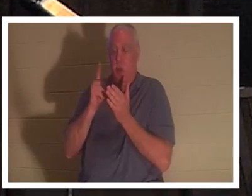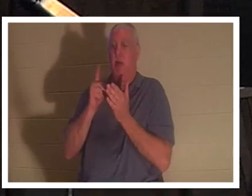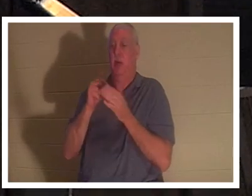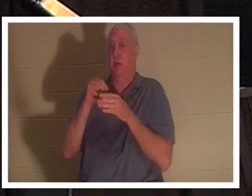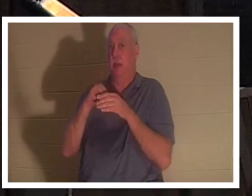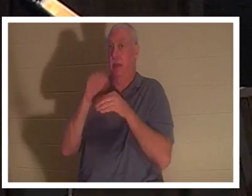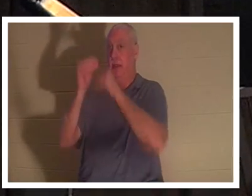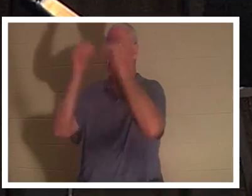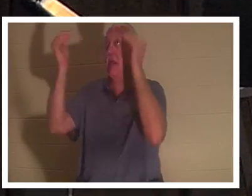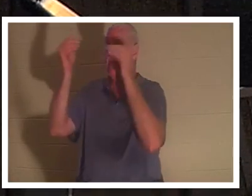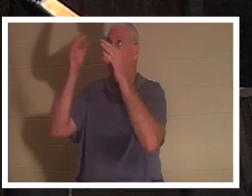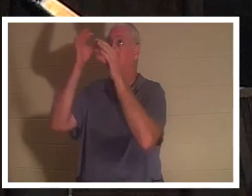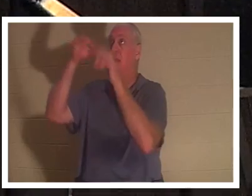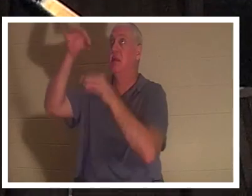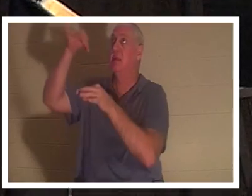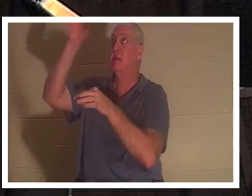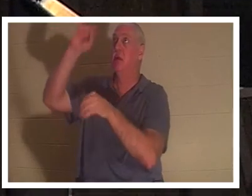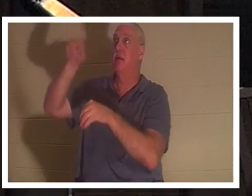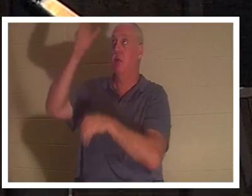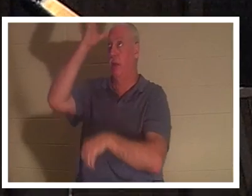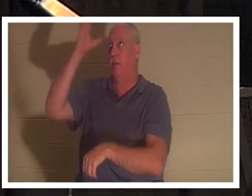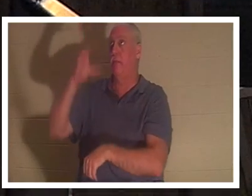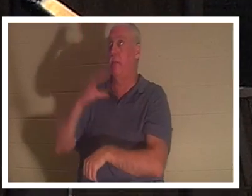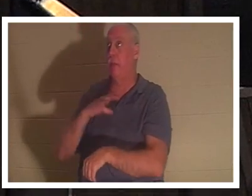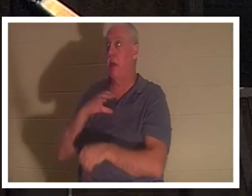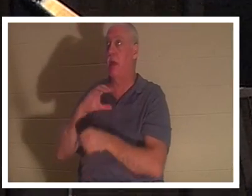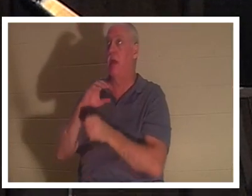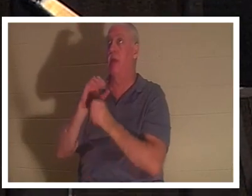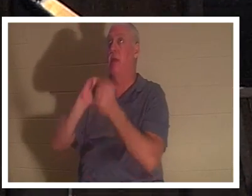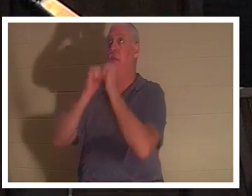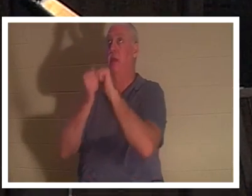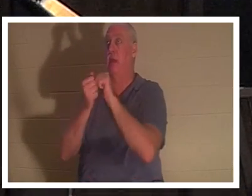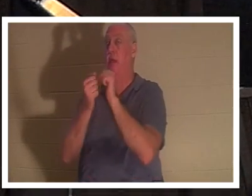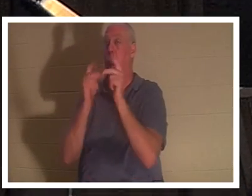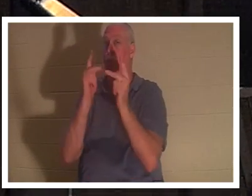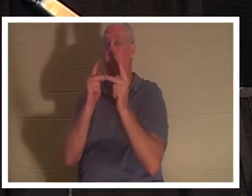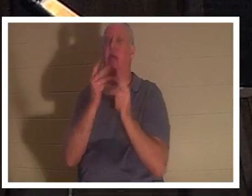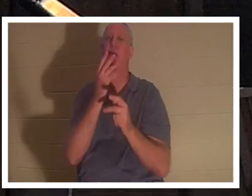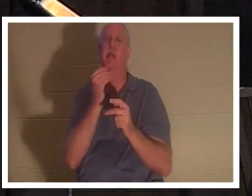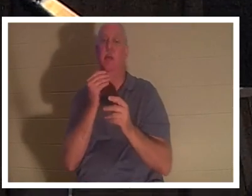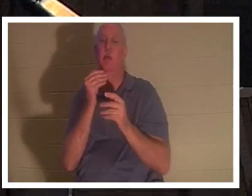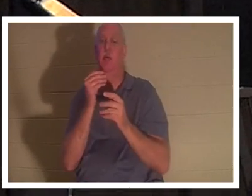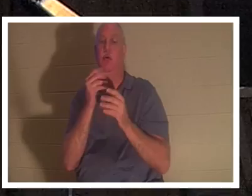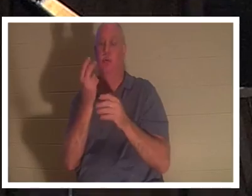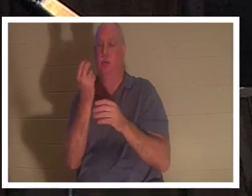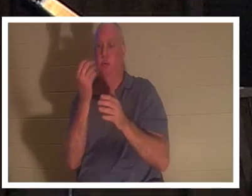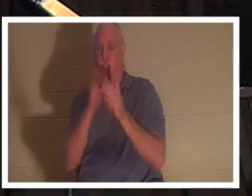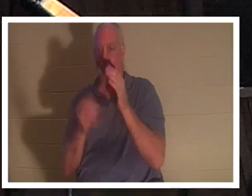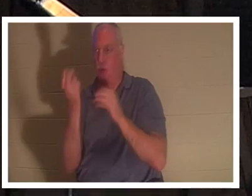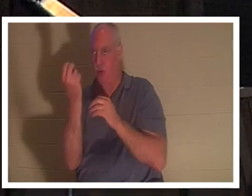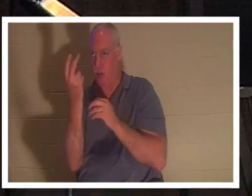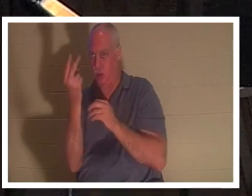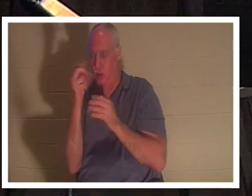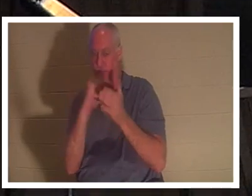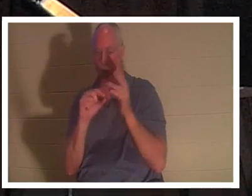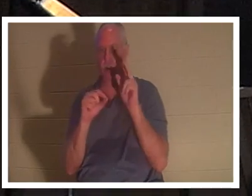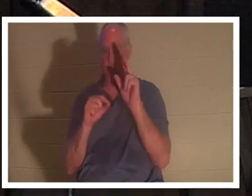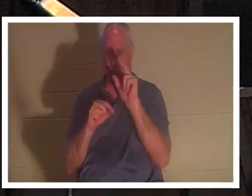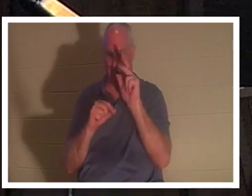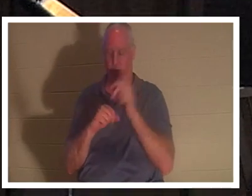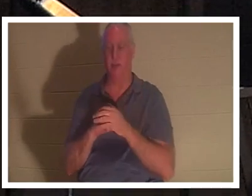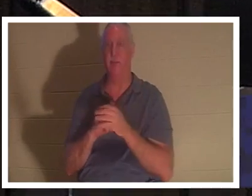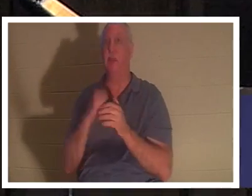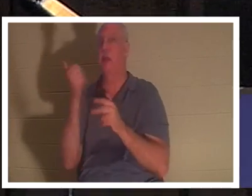있다"(히브리서 12:23)고 들었습니다 . 또 다른 곳에서는 그리스도께서 휴거 때에 그분의 교회를 위해 다시 오실 때